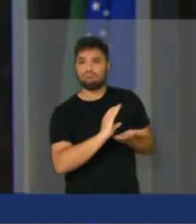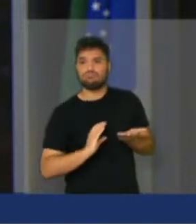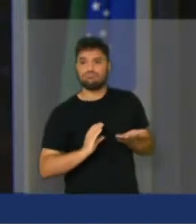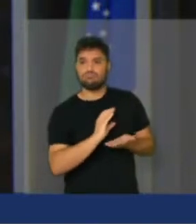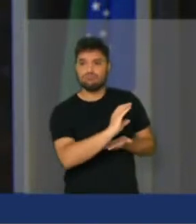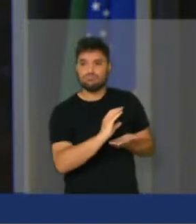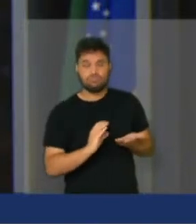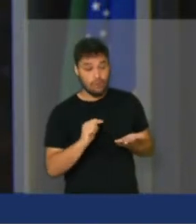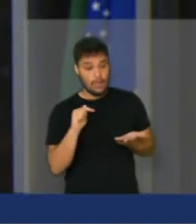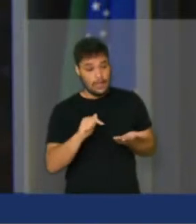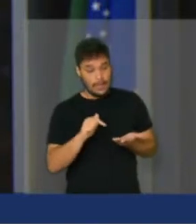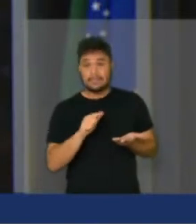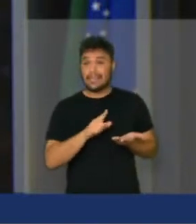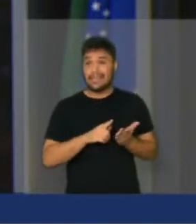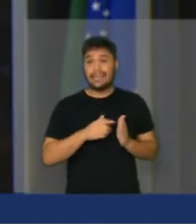CARGO DE MINISTRO DA ECONOMIA, QUE É ALGO GRAVÍSSIMO,